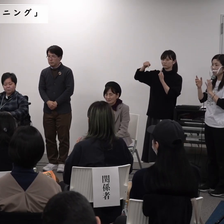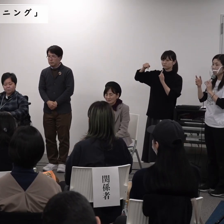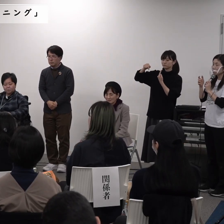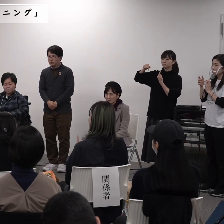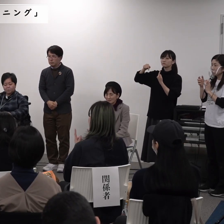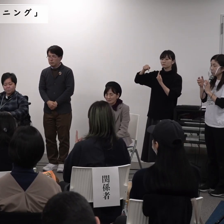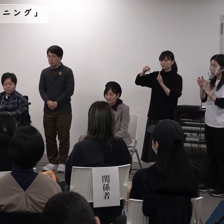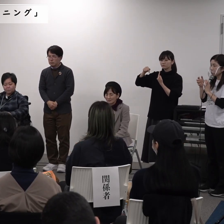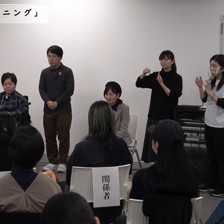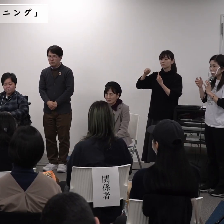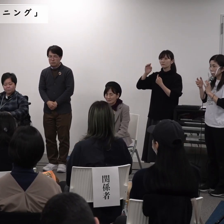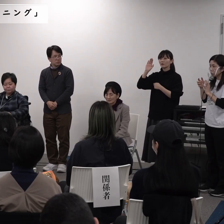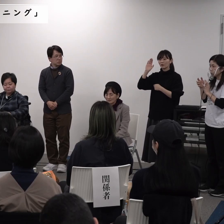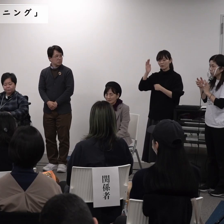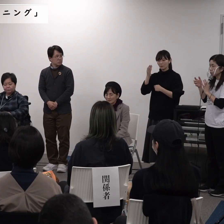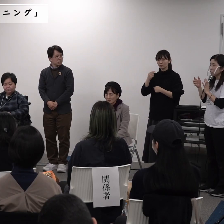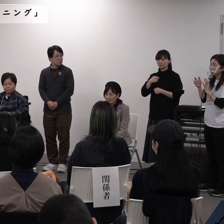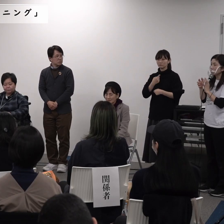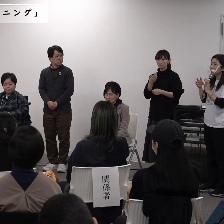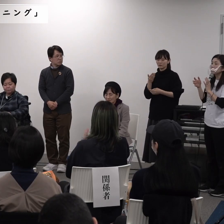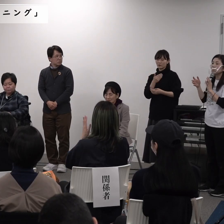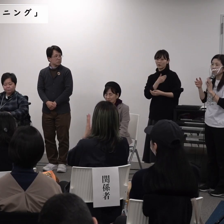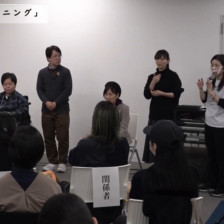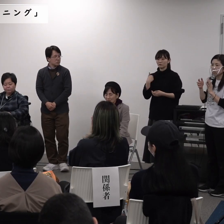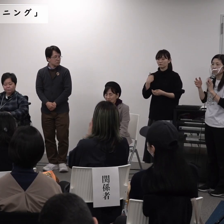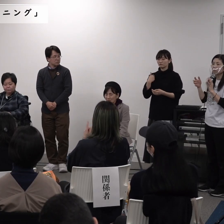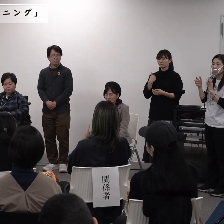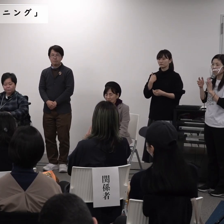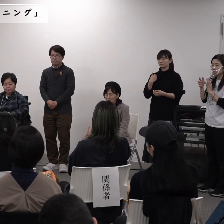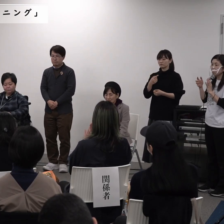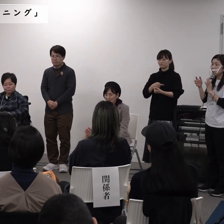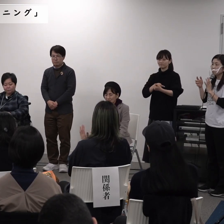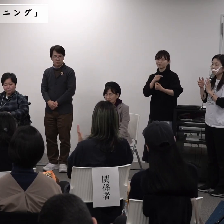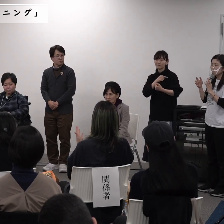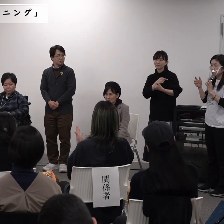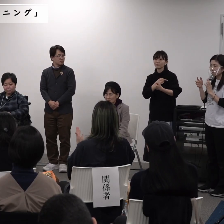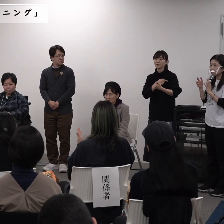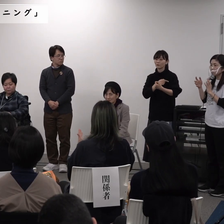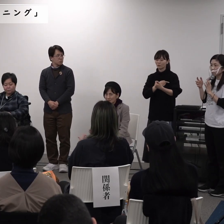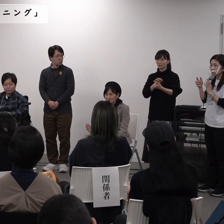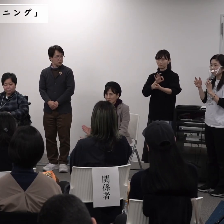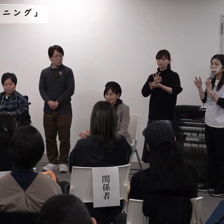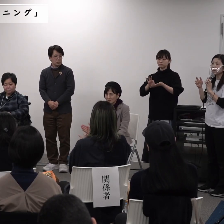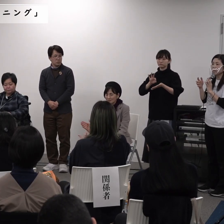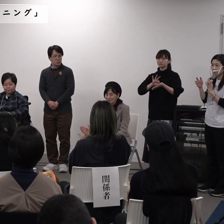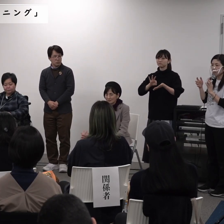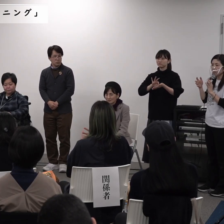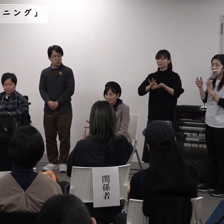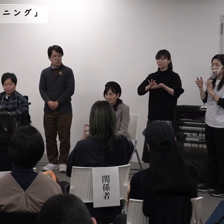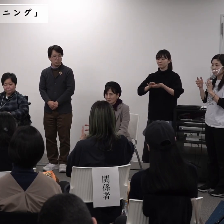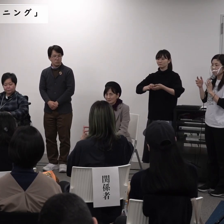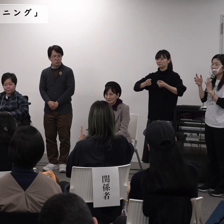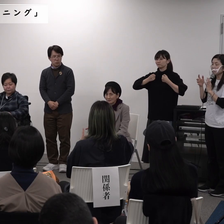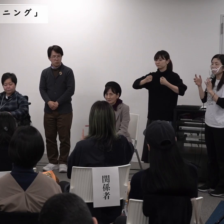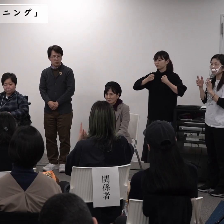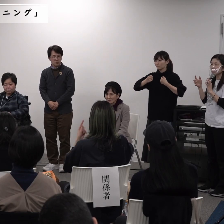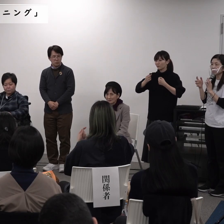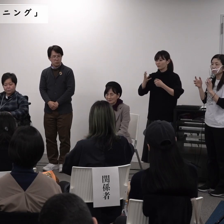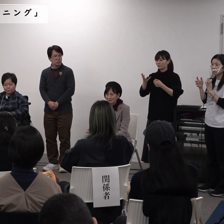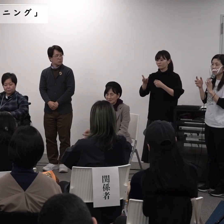それでも残っている残存機能って言いますけれどもそこをちょっとでも鍛えて 引っかかりを作ってっていう